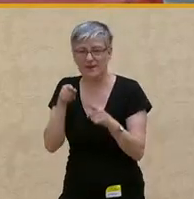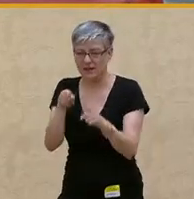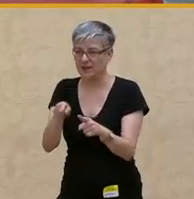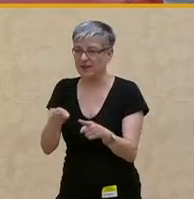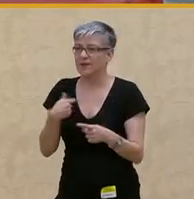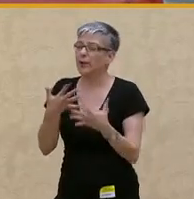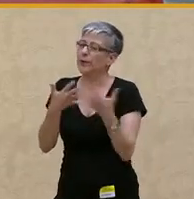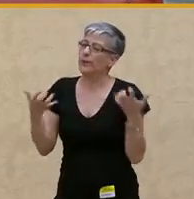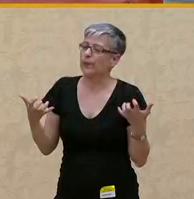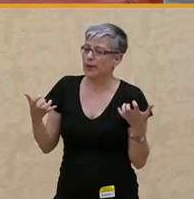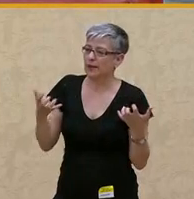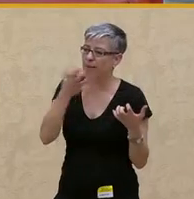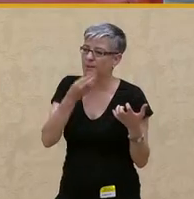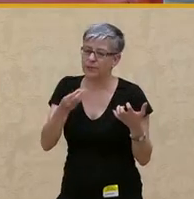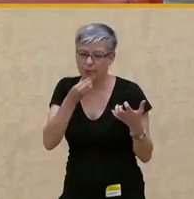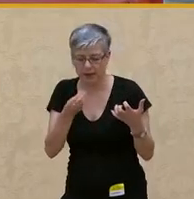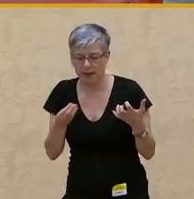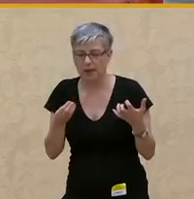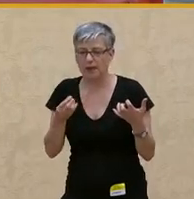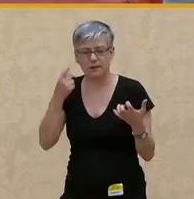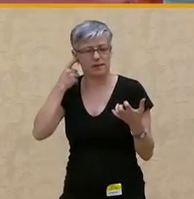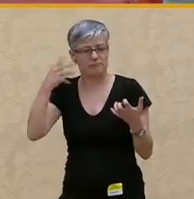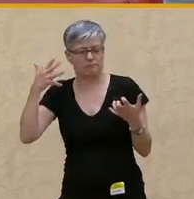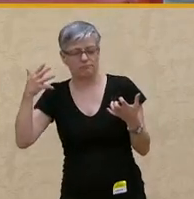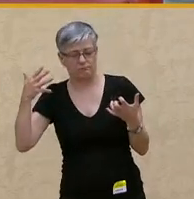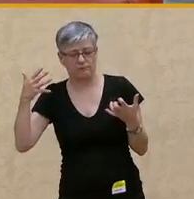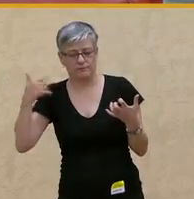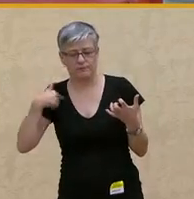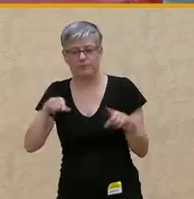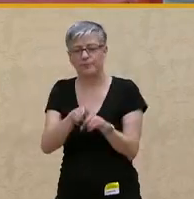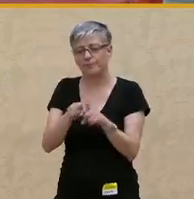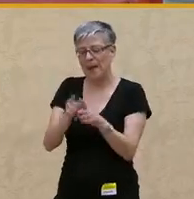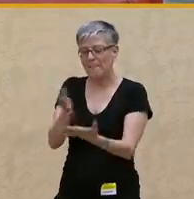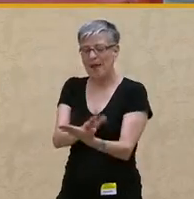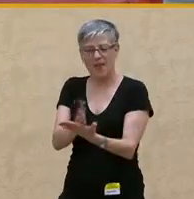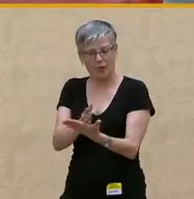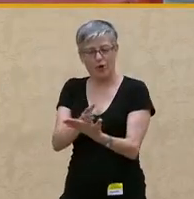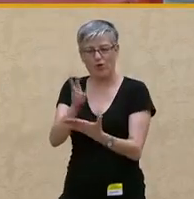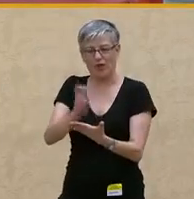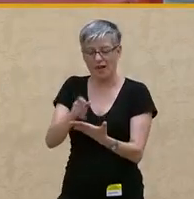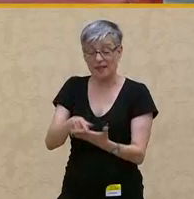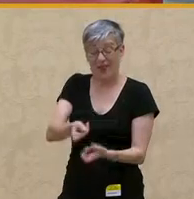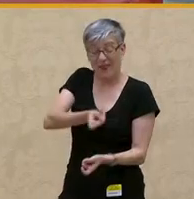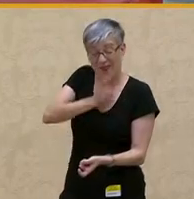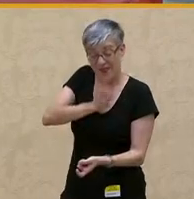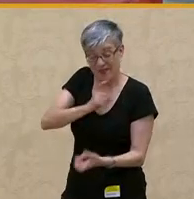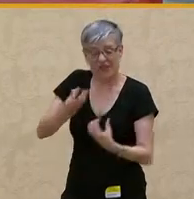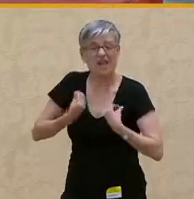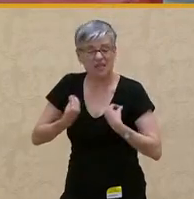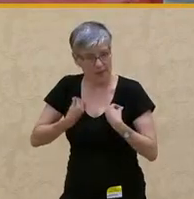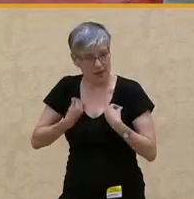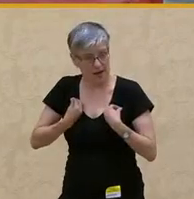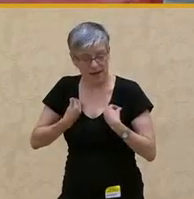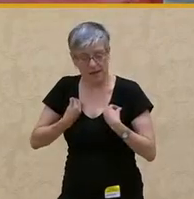tan botica de George Perek, de lo difícil que a veces es la vida. Que la vida supone tratar